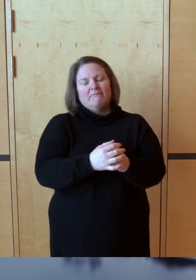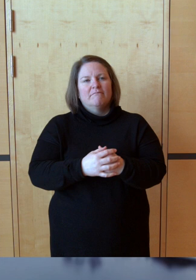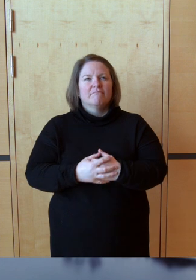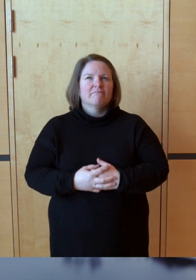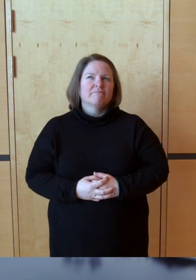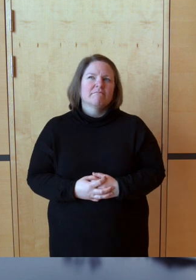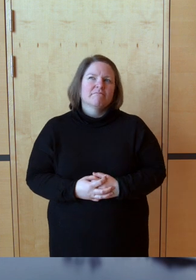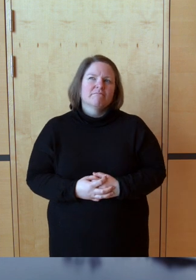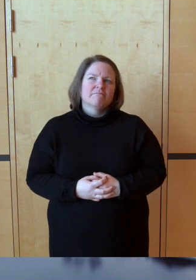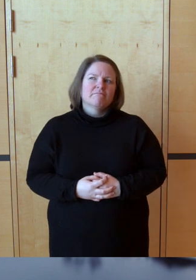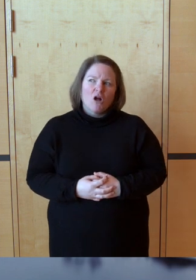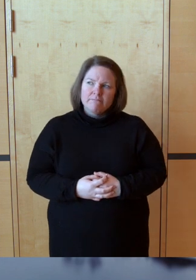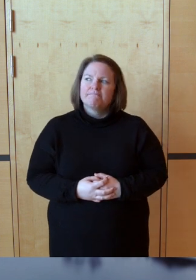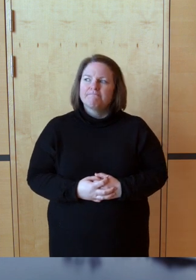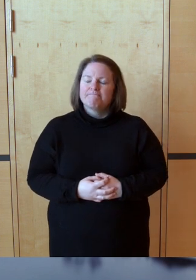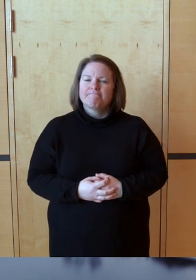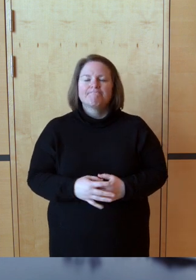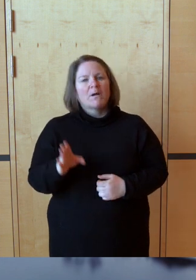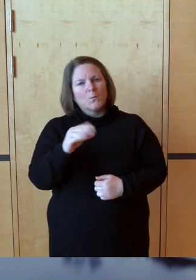Och med det så vill jag tacka så mycket för ordet tack